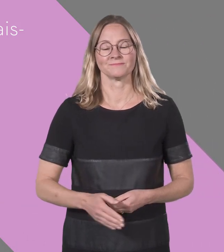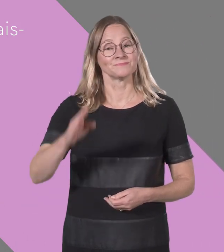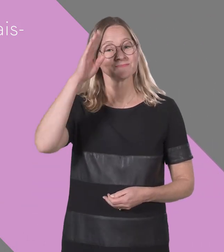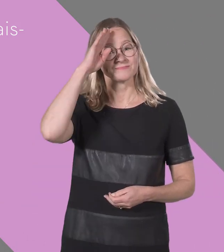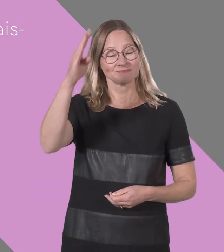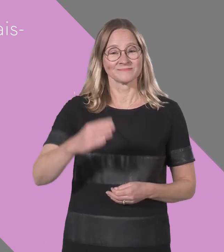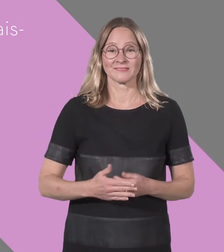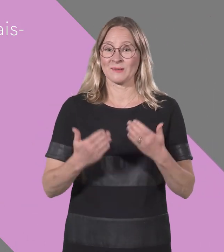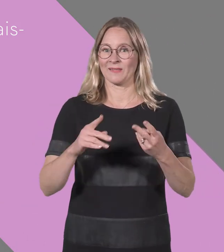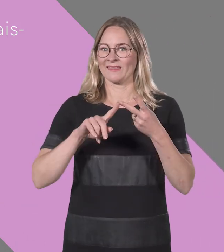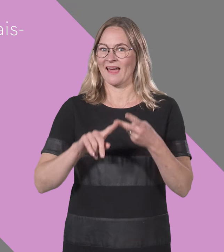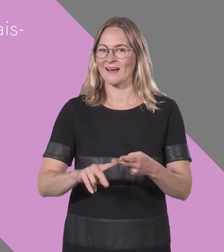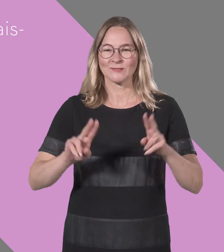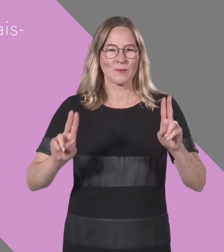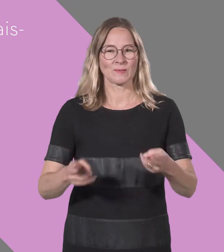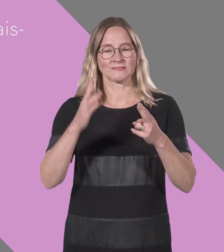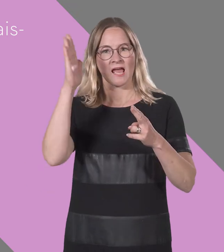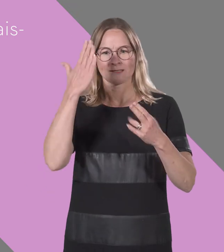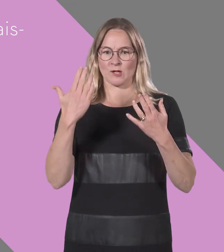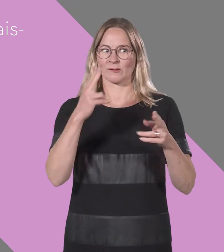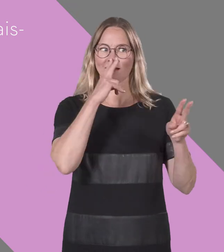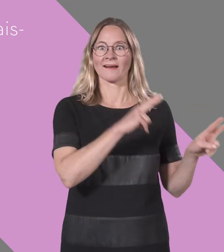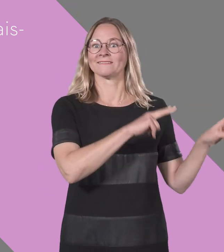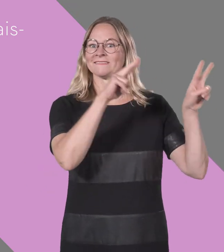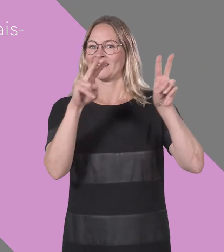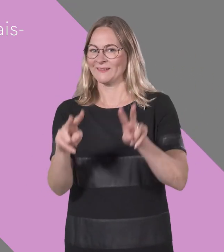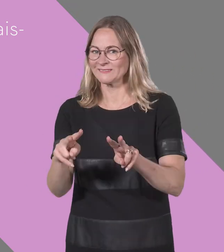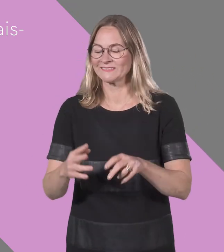Hei! On taas uuden ajankohtaiskatsauksen aika.